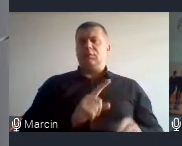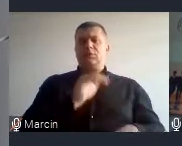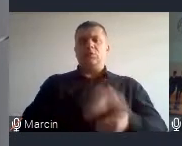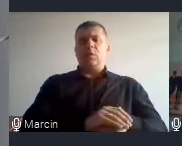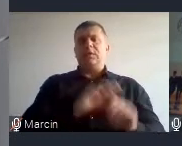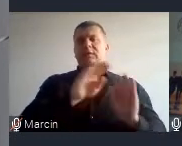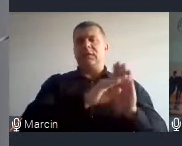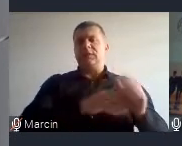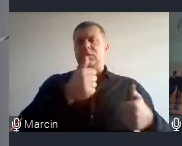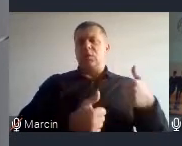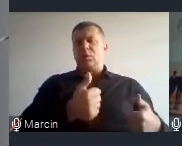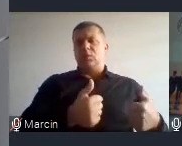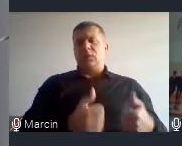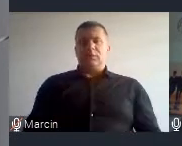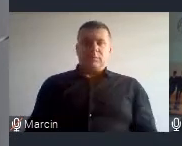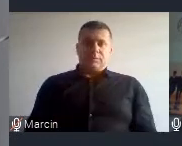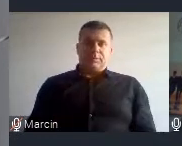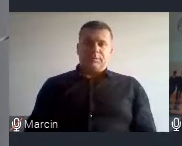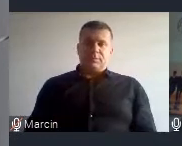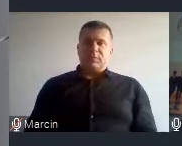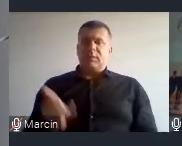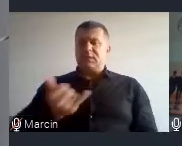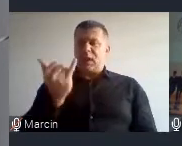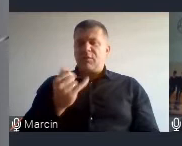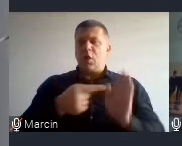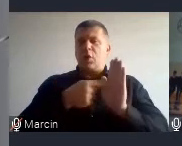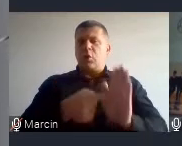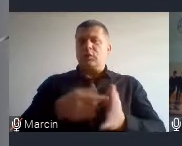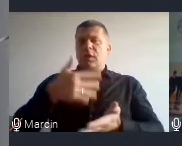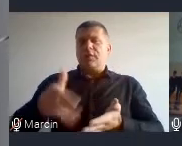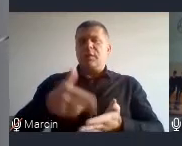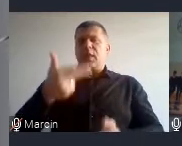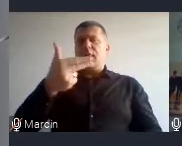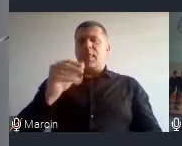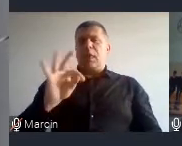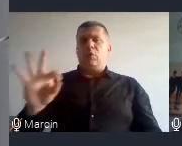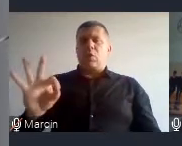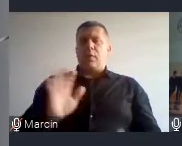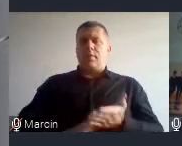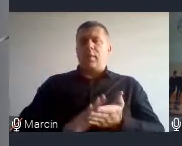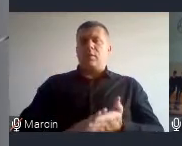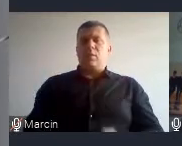a następnie, jeśli jesteśmy poniżej progów, szacujemy w zupełnie inny sposób, zgodnie z zasadą konkurencyjności.